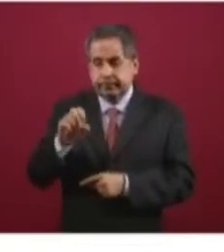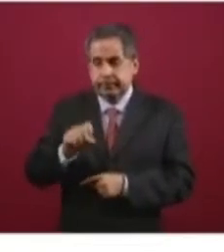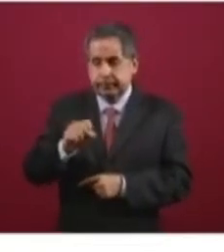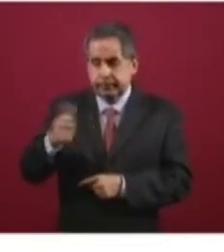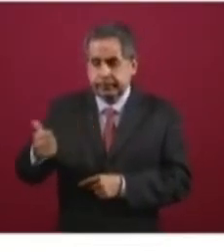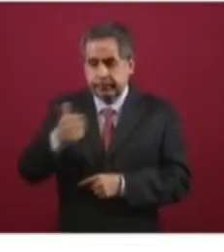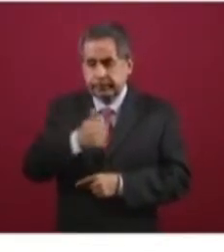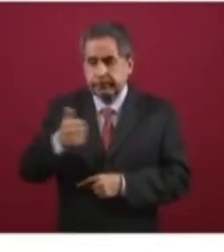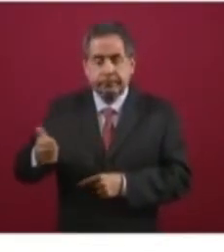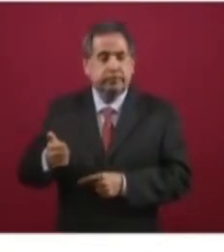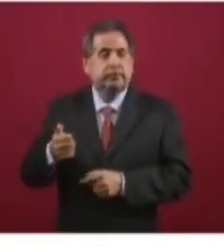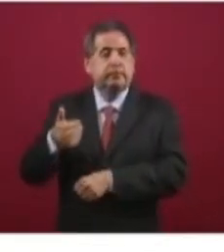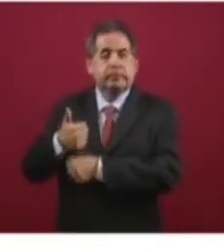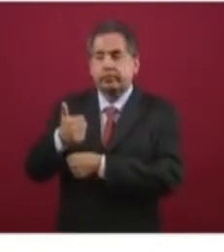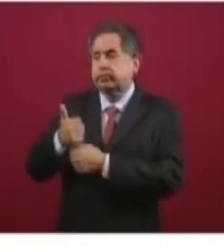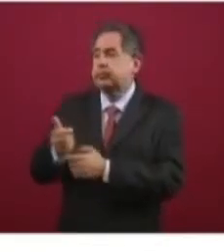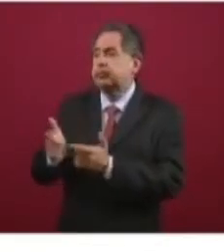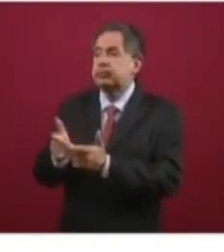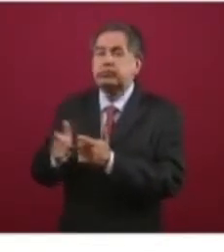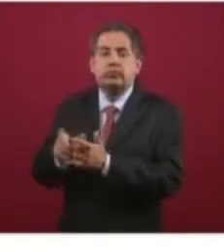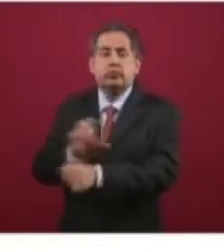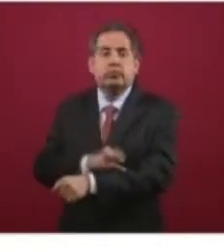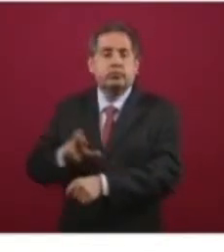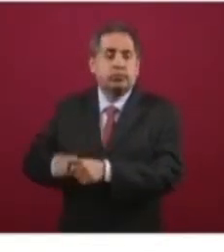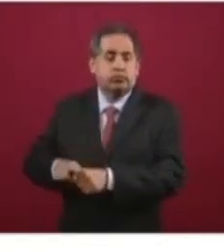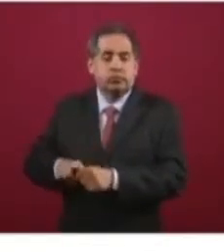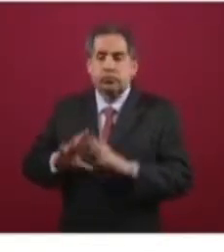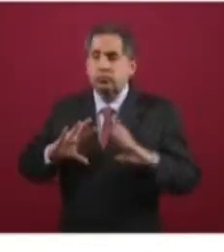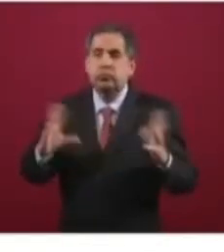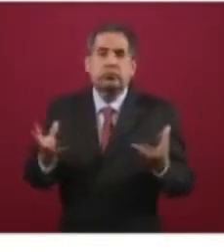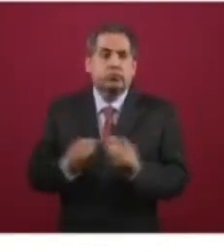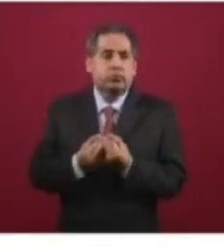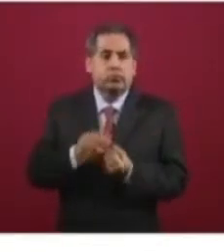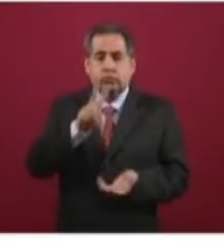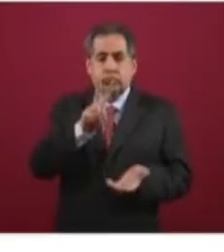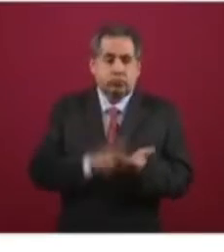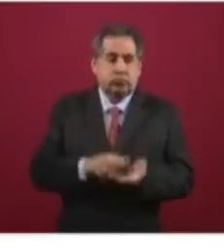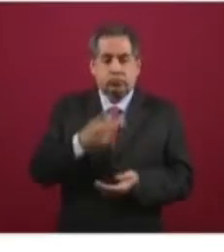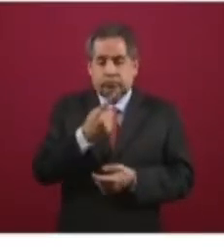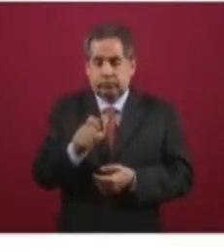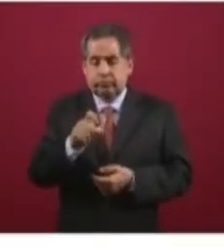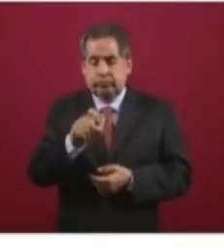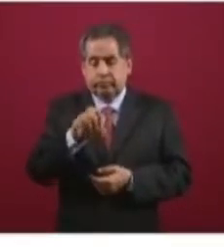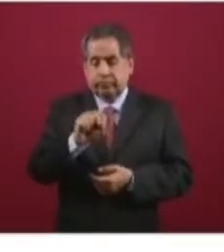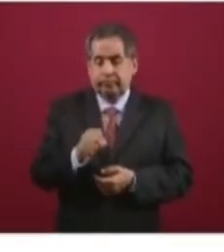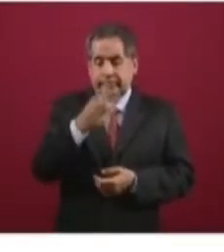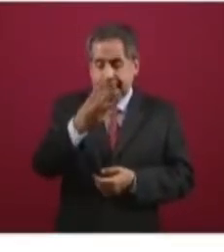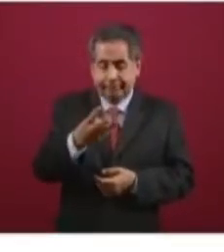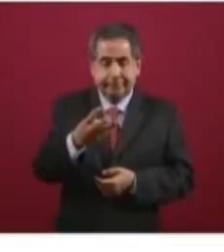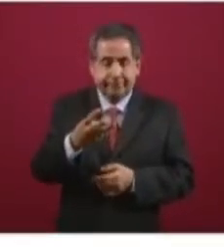de la sexta coordinación territorial para hacer un efectivo de dos mil 163 integrantes